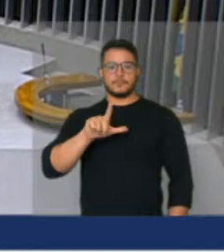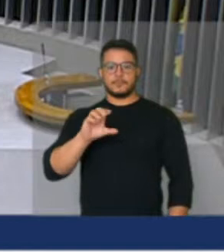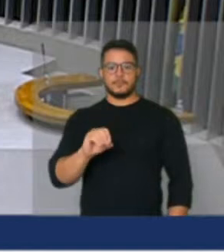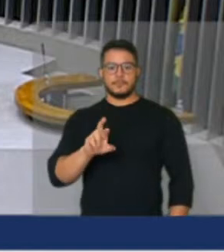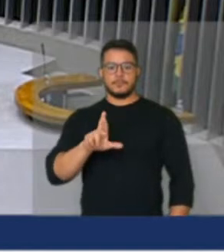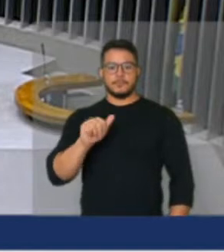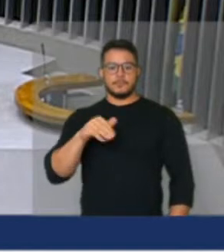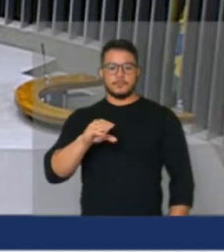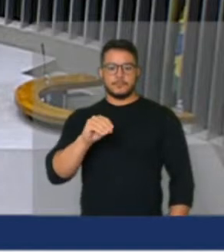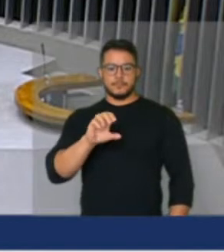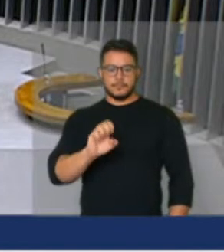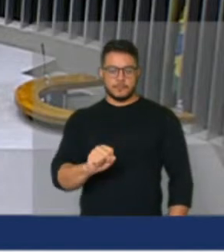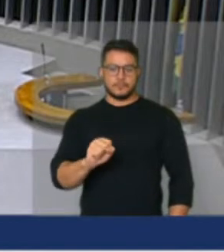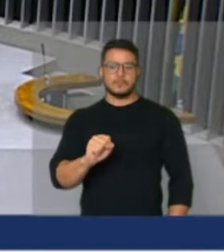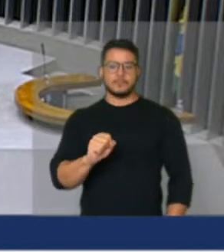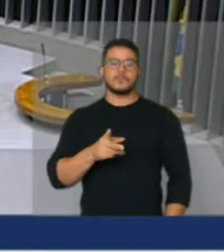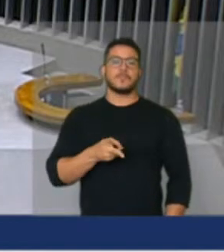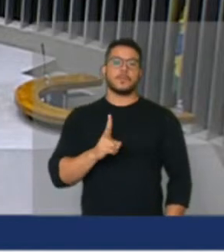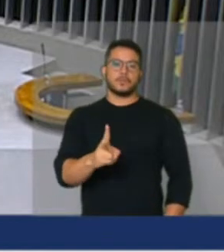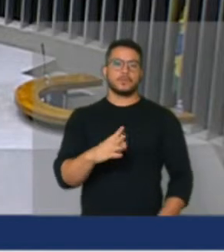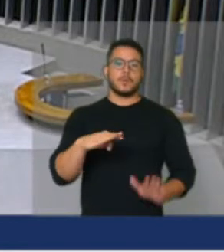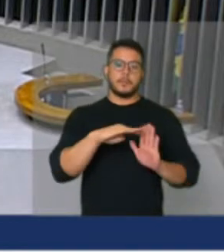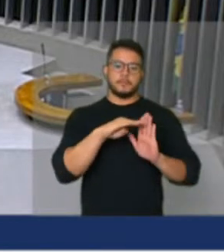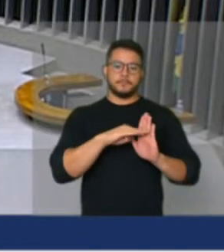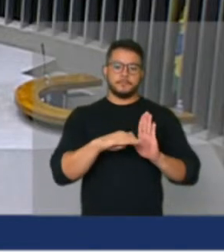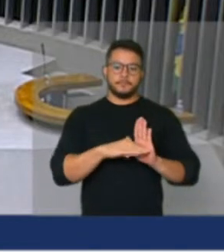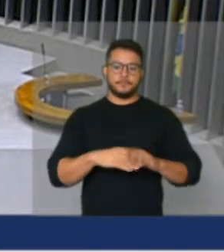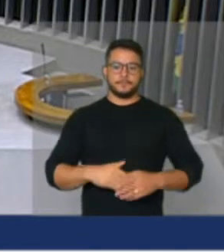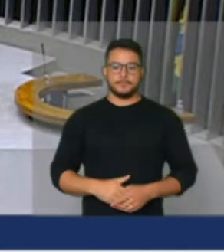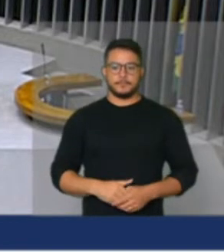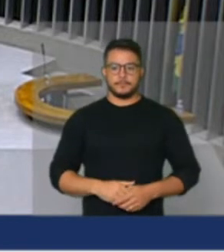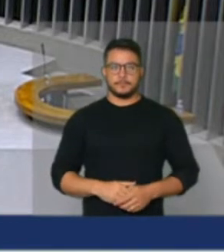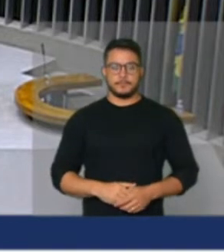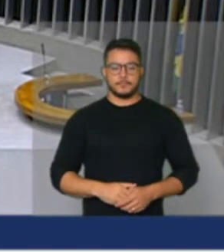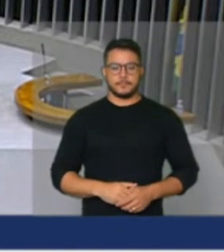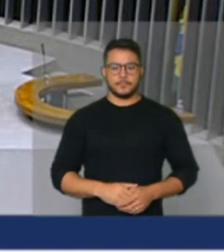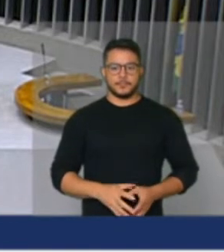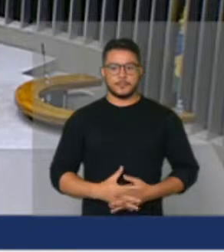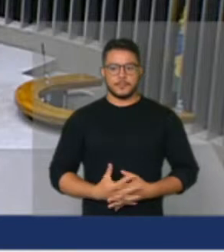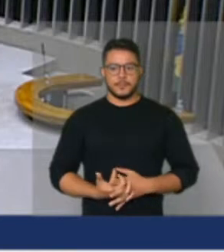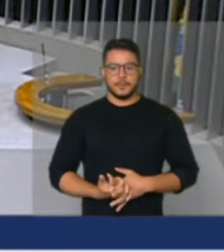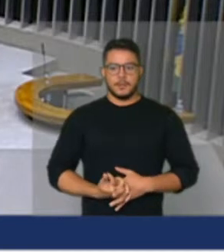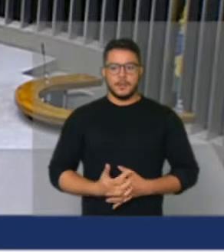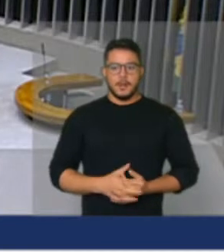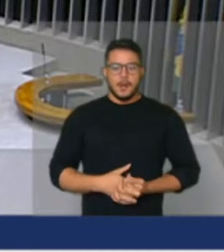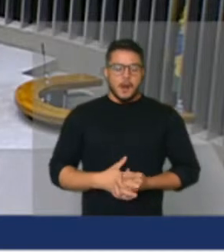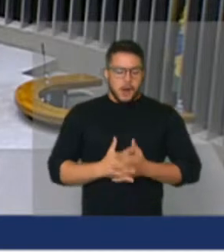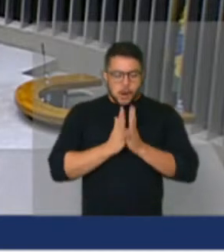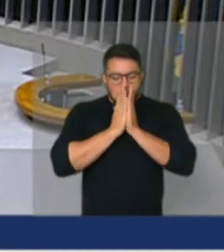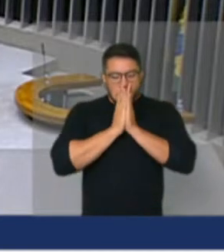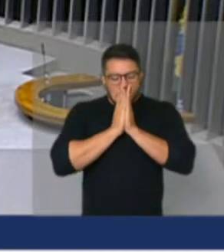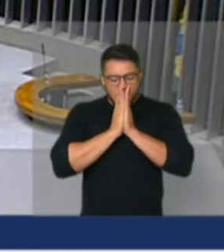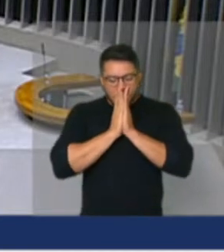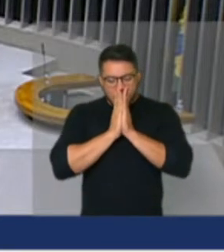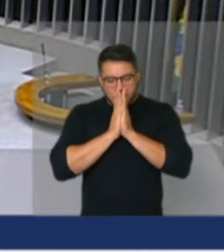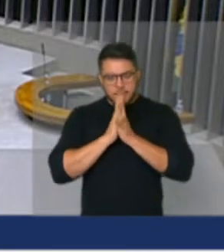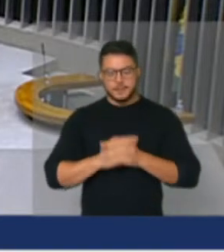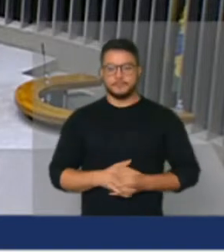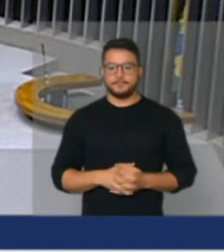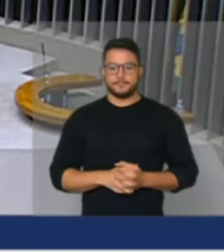DO PL DO AMAZONAS REASSUME OS TRABALHOS E DEVE DAR CONTINUIDADE É ORDEM DO DIA. JÁ FORAM APROVADOS DOIS PROJETOS, UM PROJETO DE LEI, UM PROJETO DE DECRETO